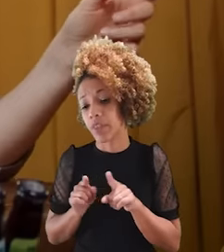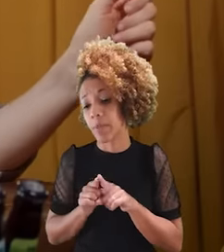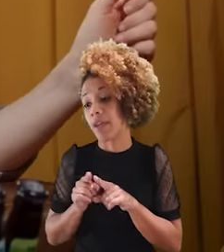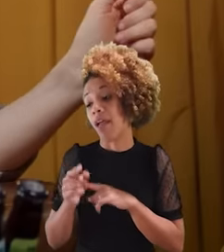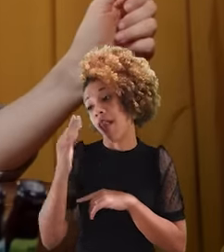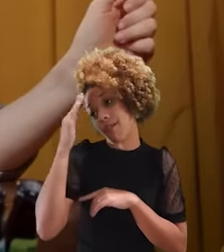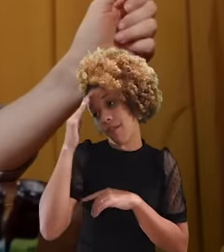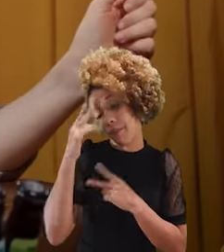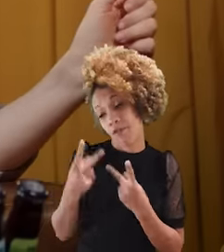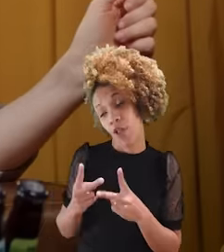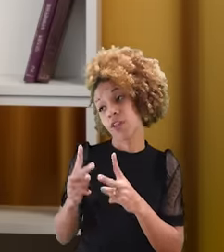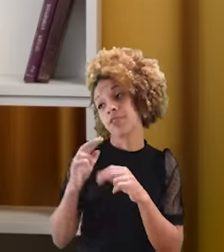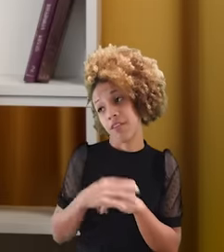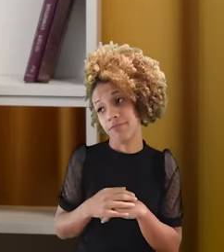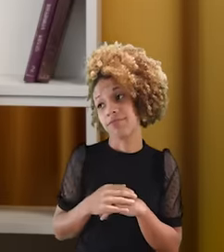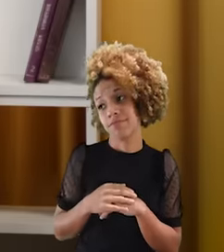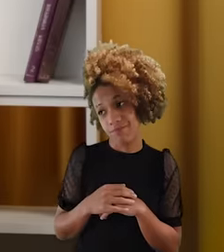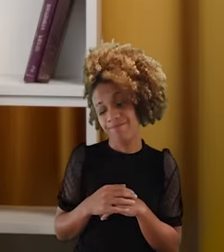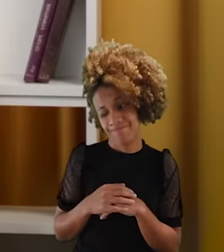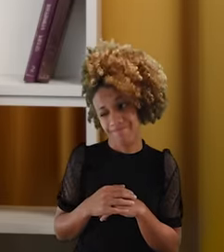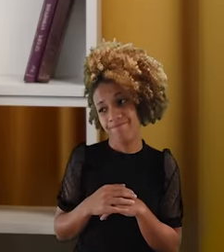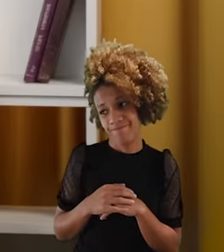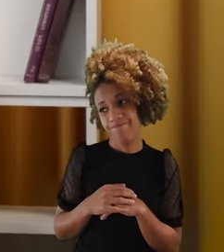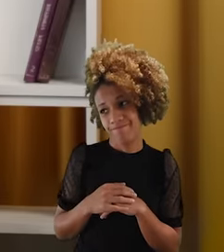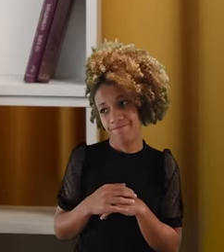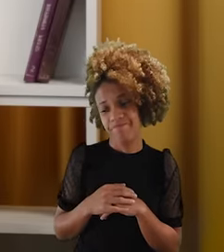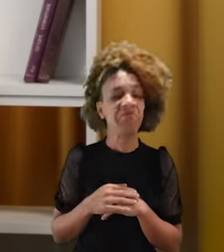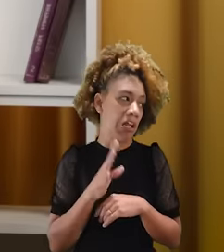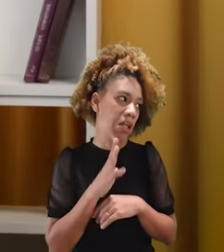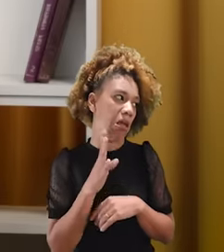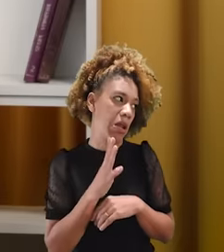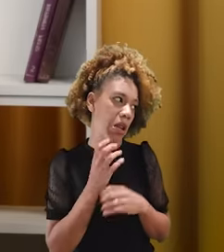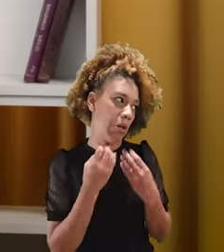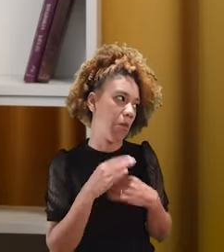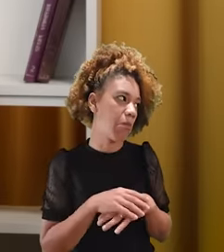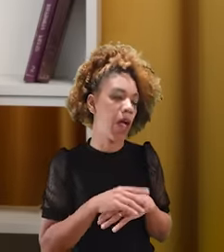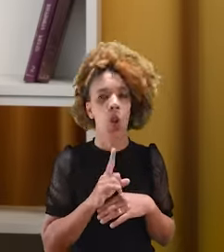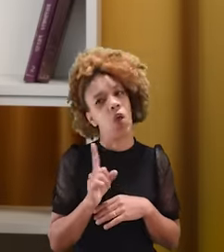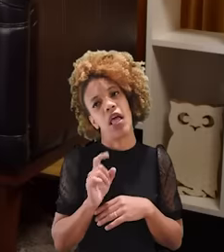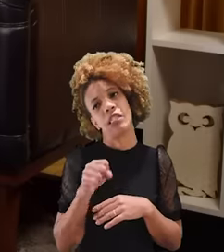que tem Ah isso é legal mesmo sabe bom É verdade ela não fala assim para qualquer um é fala assim